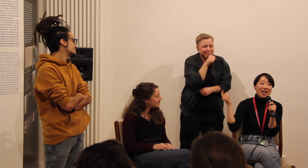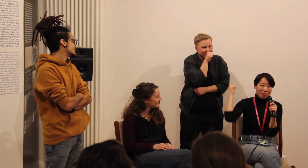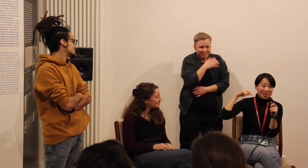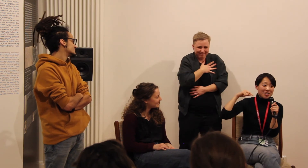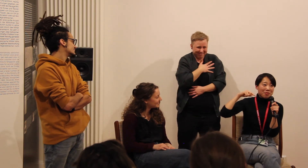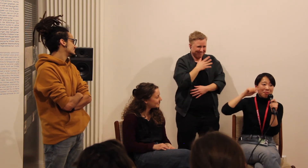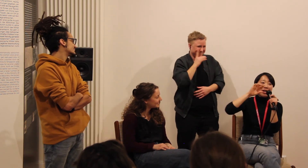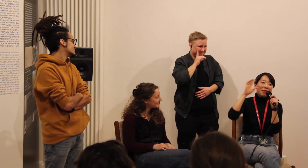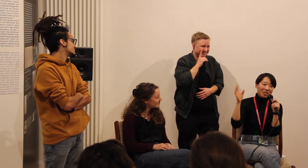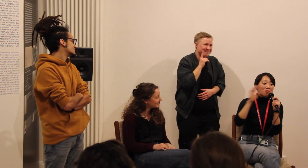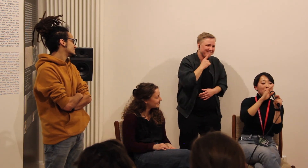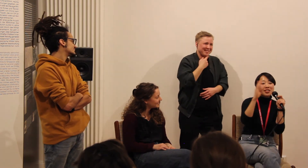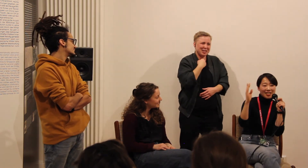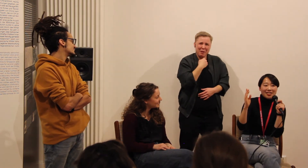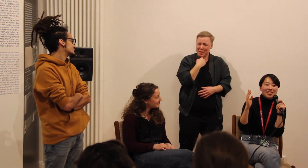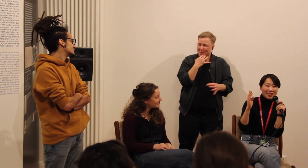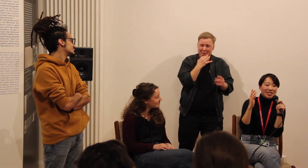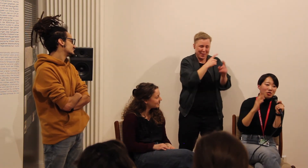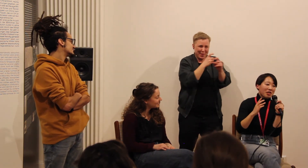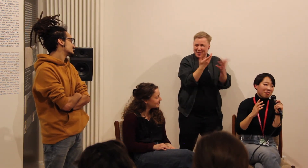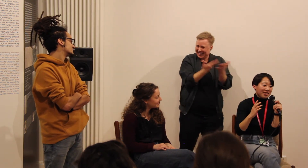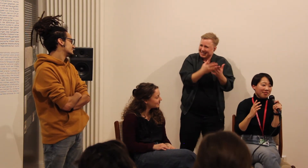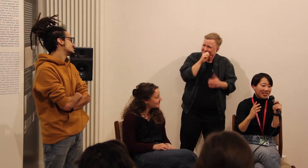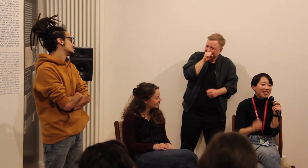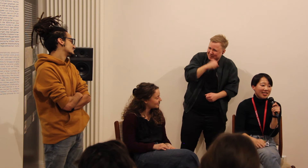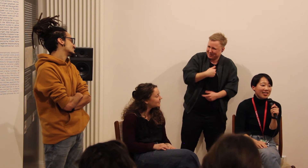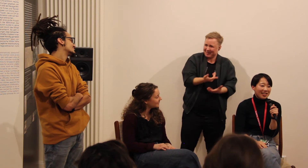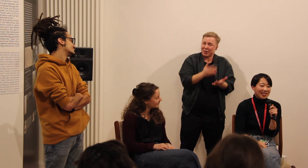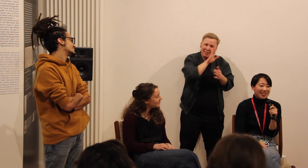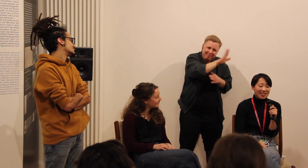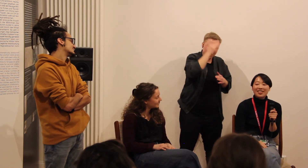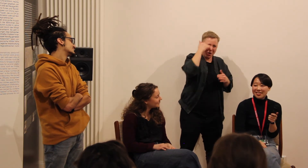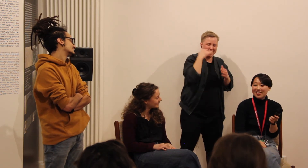Das ist einer der Gründe warum ich das in den Film mit reinnahm.